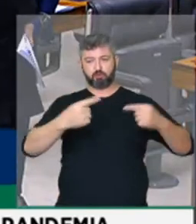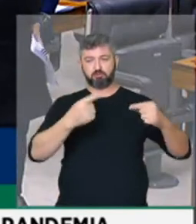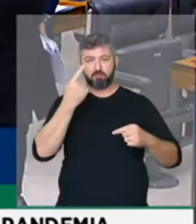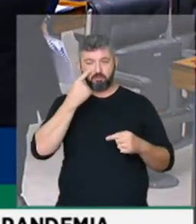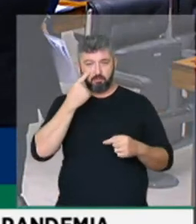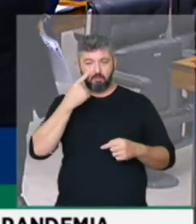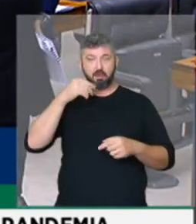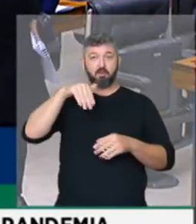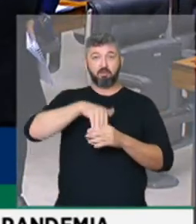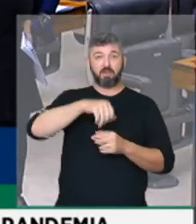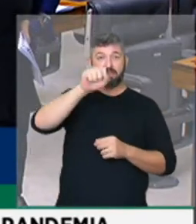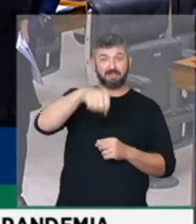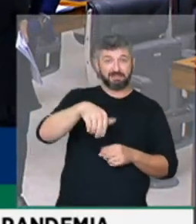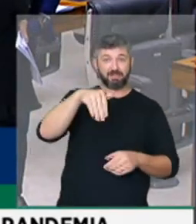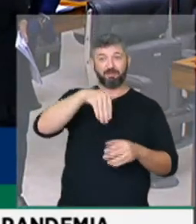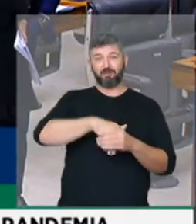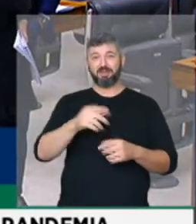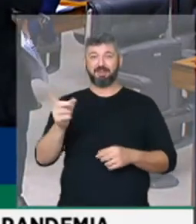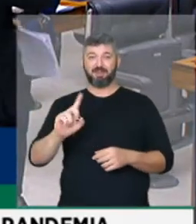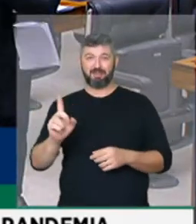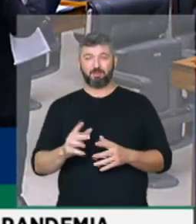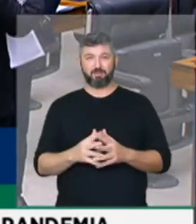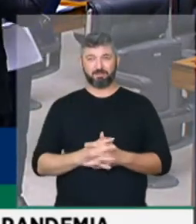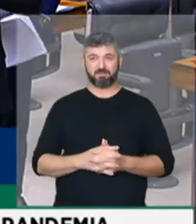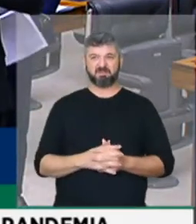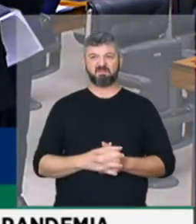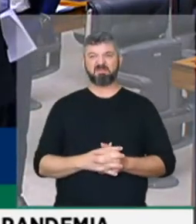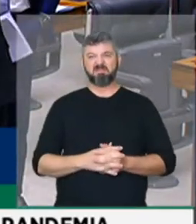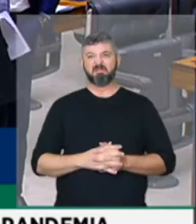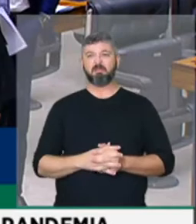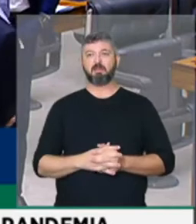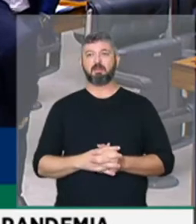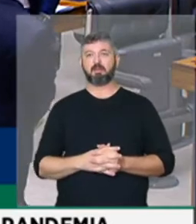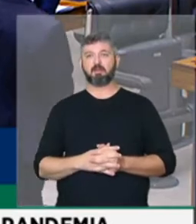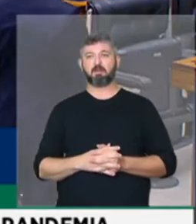O TEXTO DA CÂMARA VOTA SIM OU VOTA NÃO. PORQUE AGORA HÁ POUCO FOI APROVADO O SUBSTITUTIVO DO SENADO FEDERAL